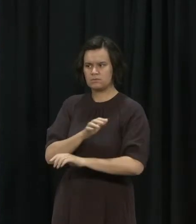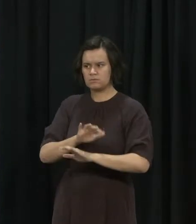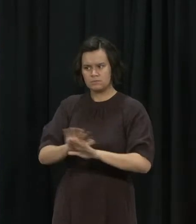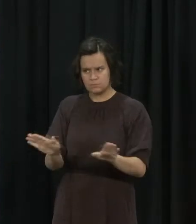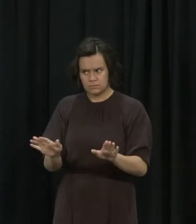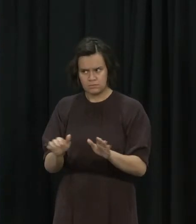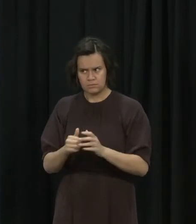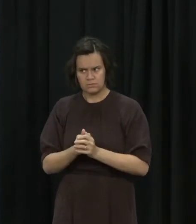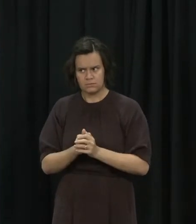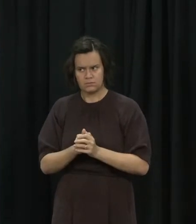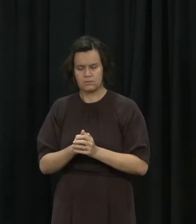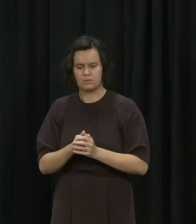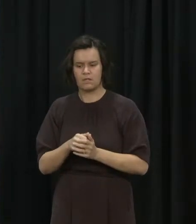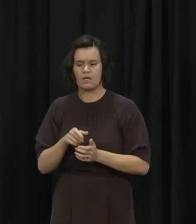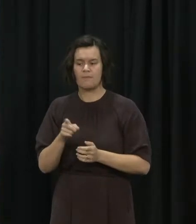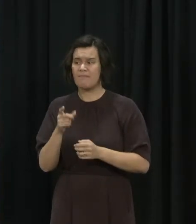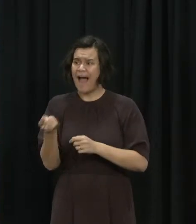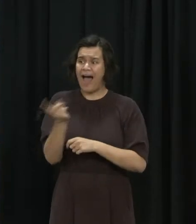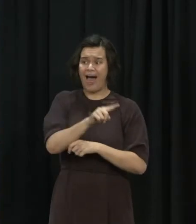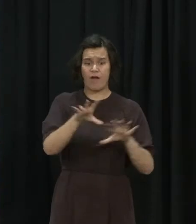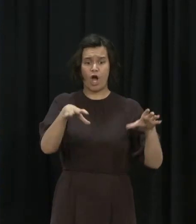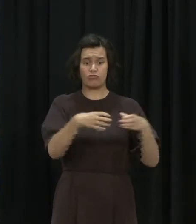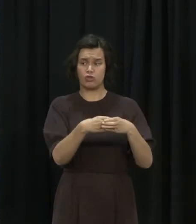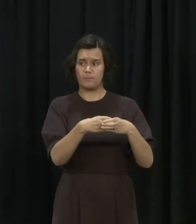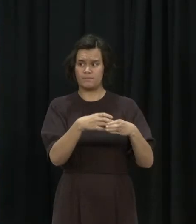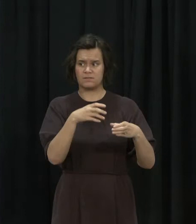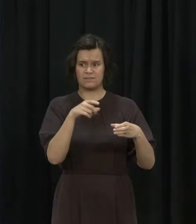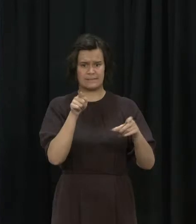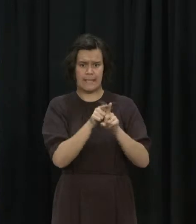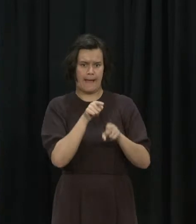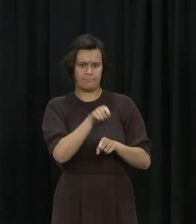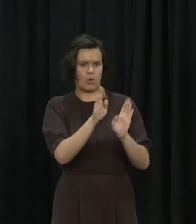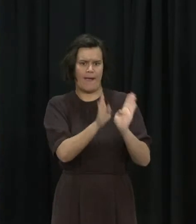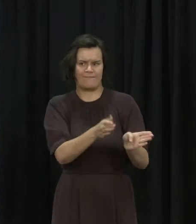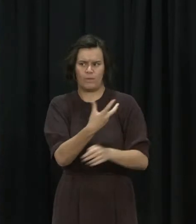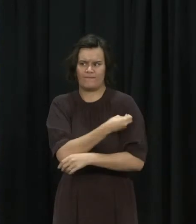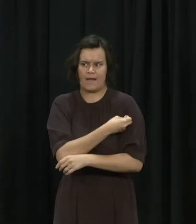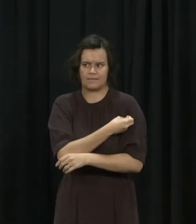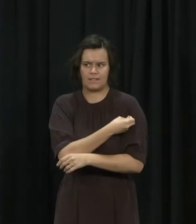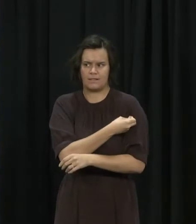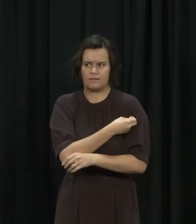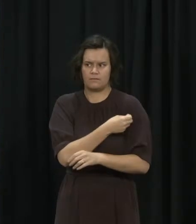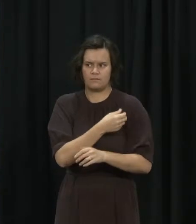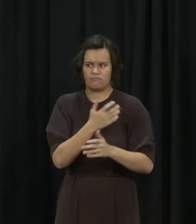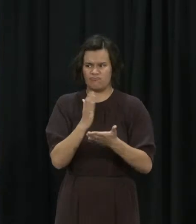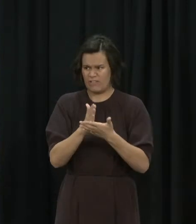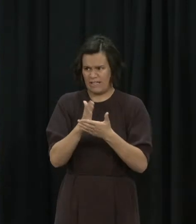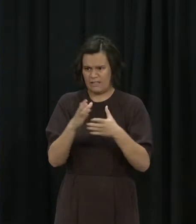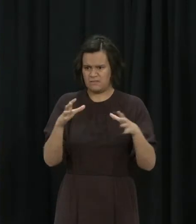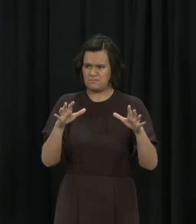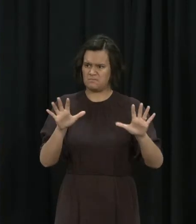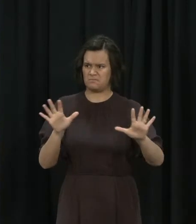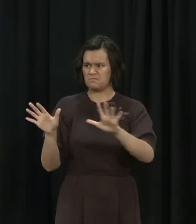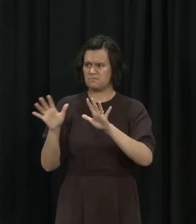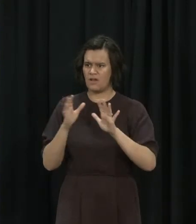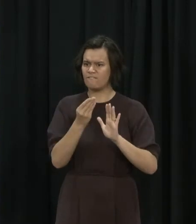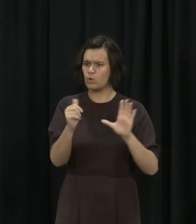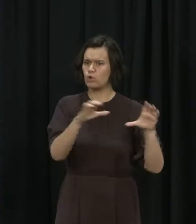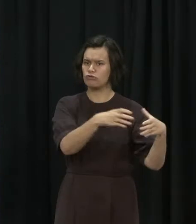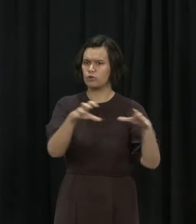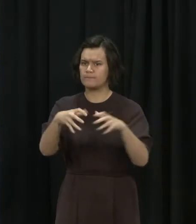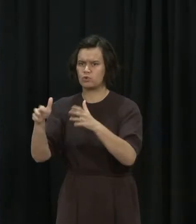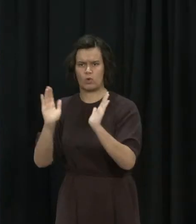werohia nga tamariki. Kare ano